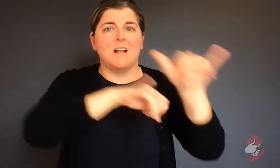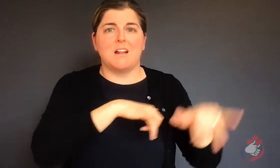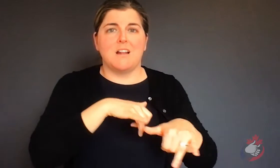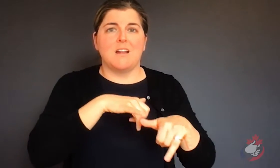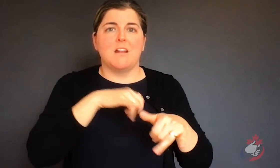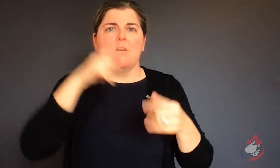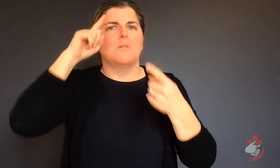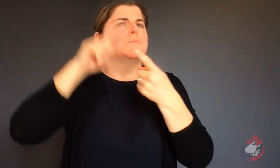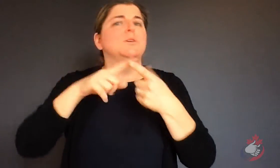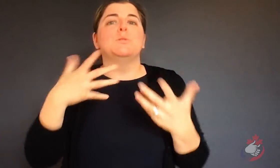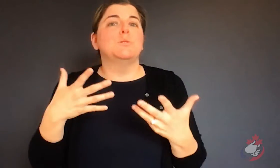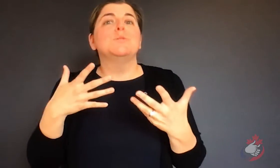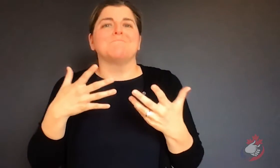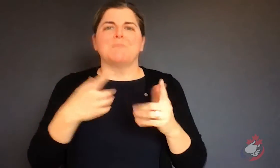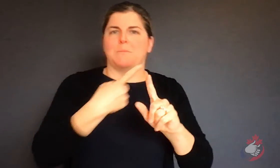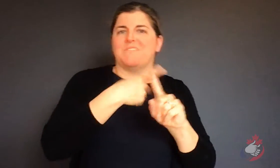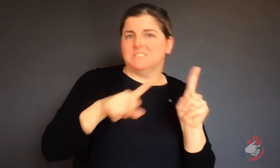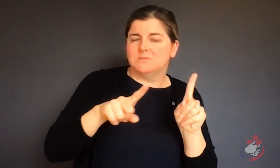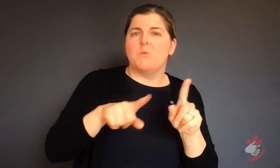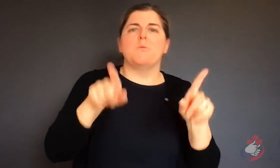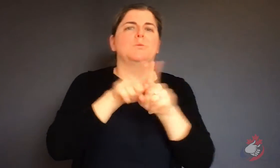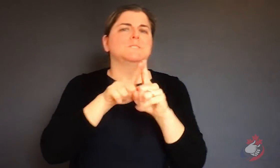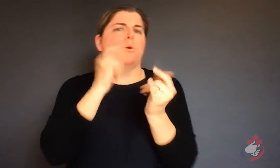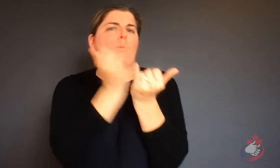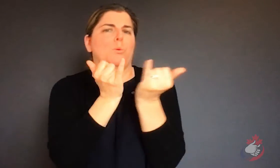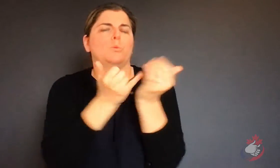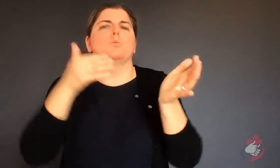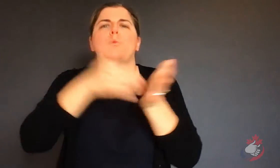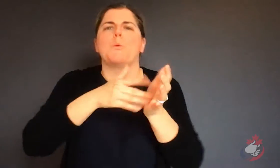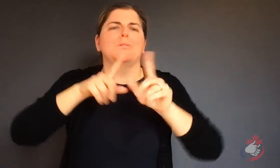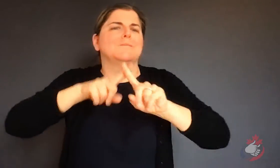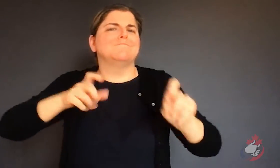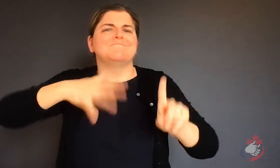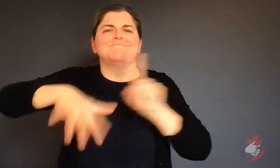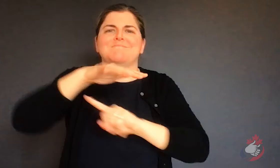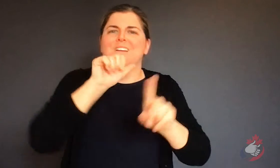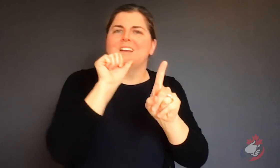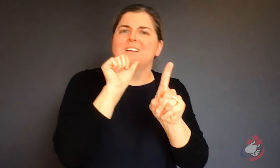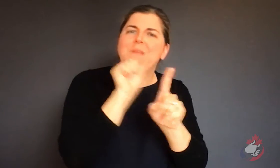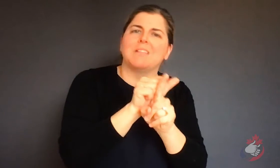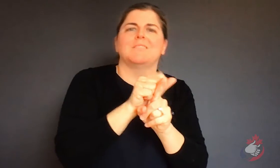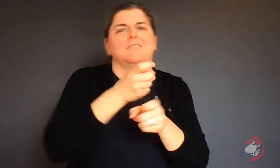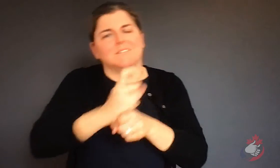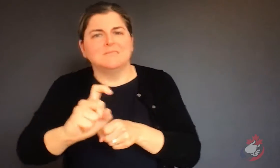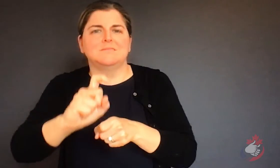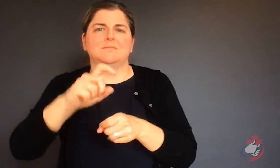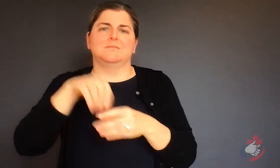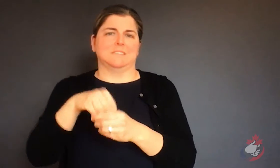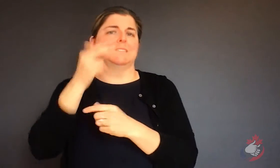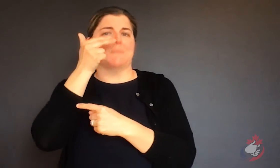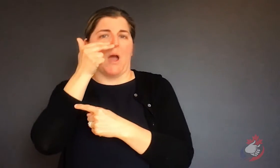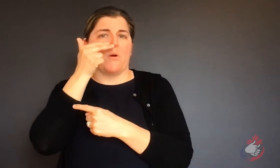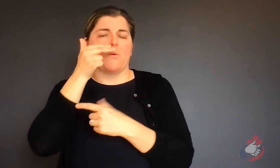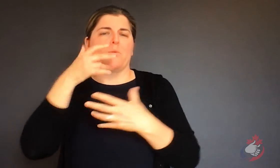pour prévenir et contrer la maltraitance